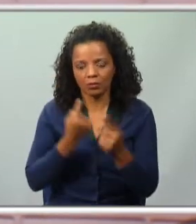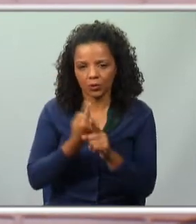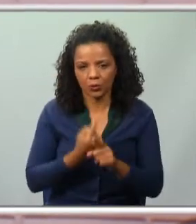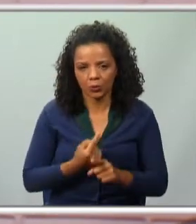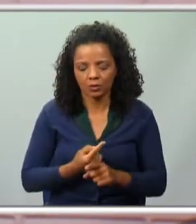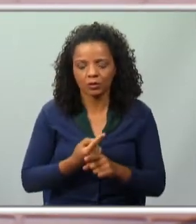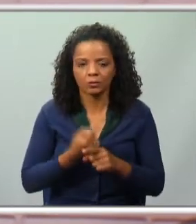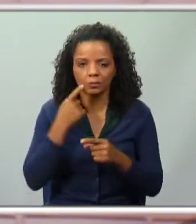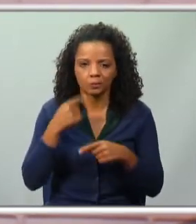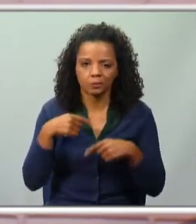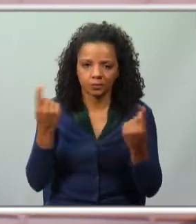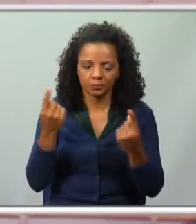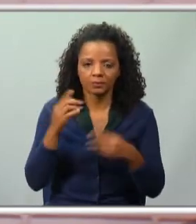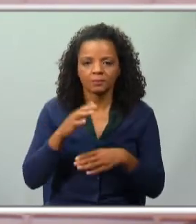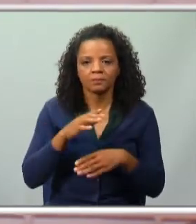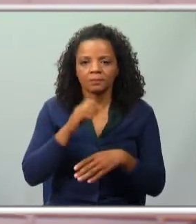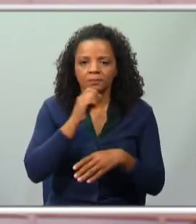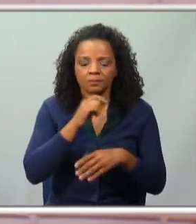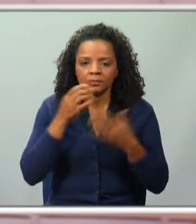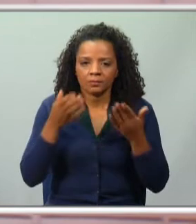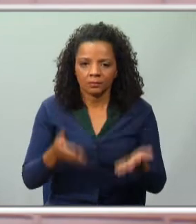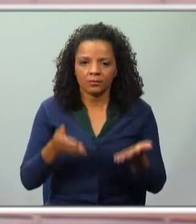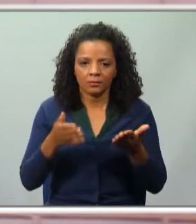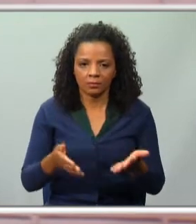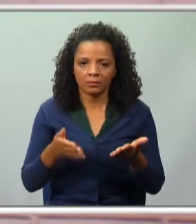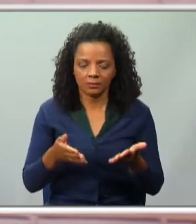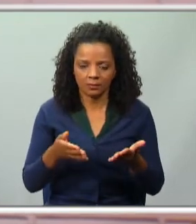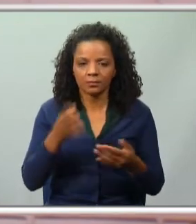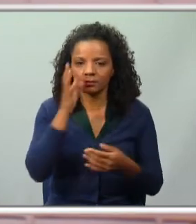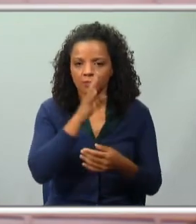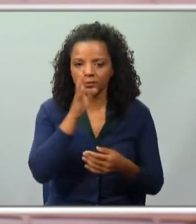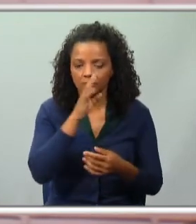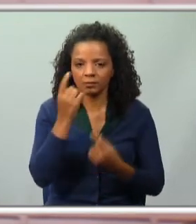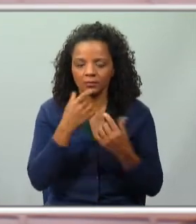vão ser apresentado que vos podem ser úteis Quando vocês tiverem alguma dúvida 將提出可以是有用當您有任何問題時